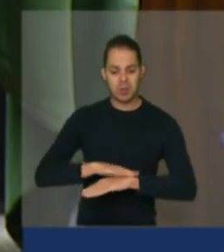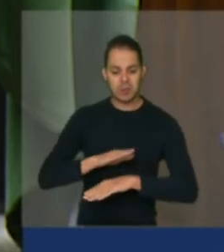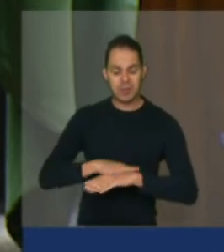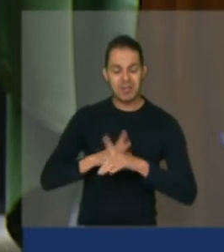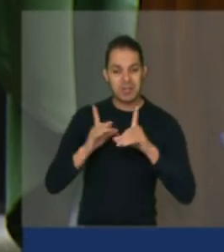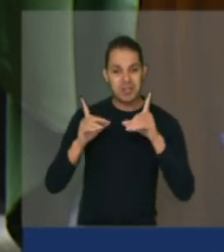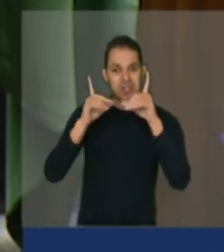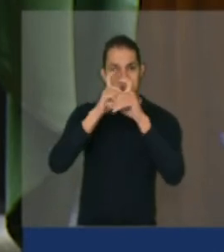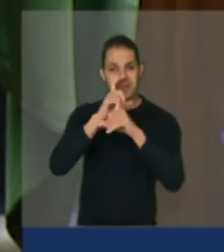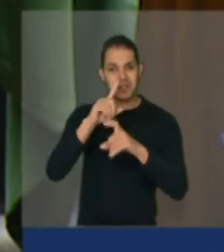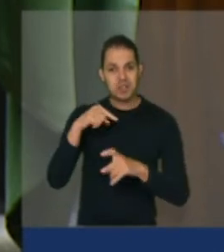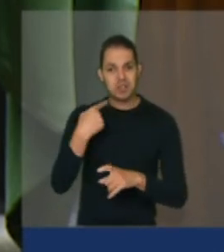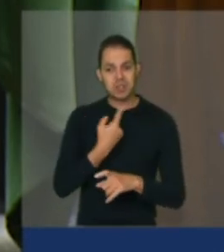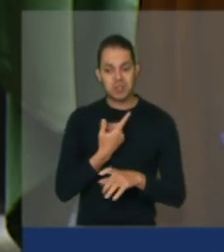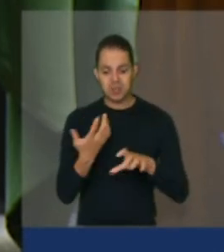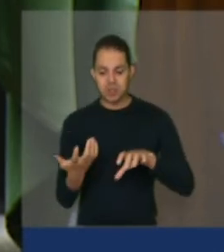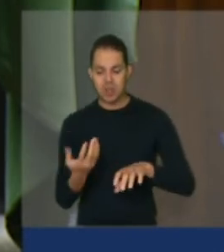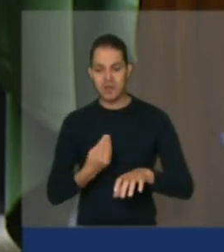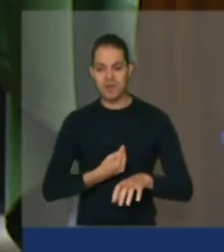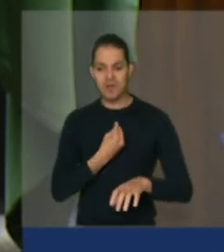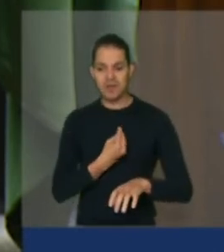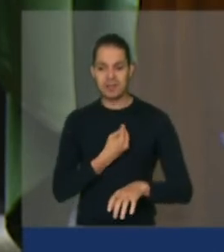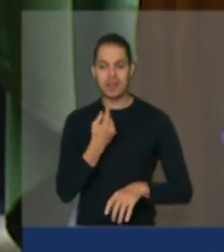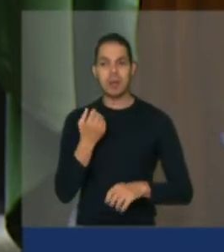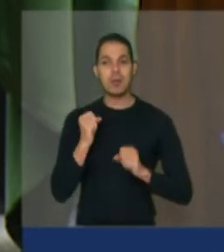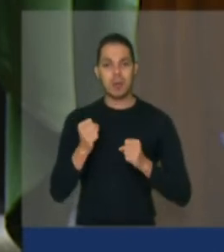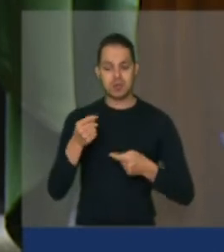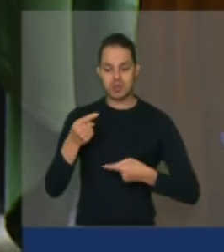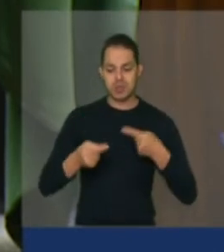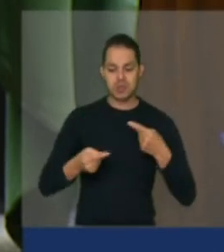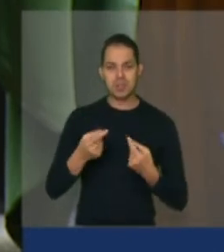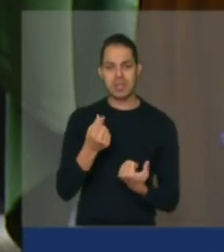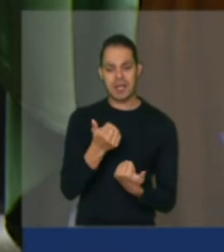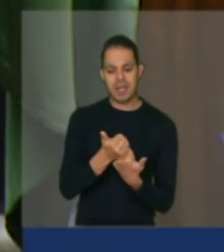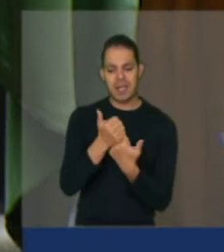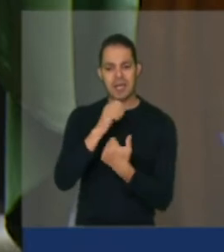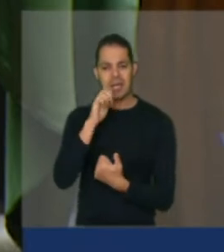MOMENTO COMO ESSE, NÓS AQUI NO CONGRESSO QUE DEVERÍAMOS ESTAR AQUI REGISTRANDO O NÃO